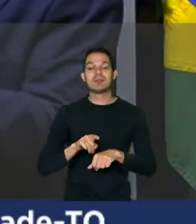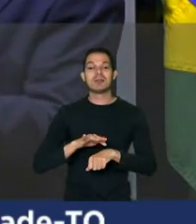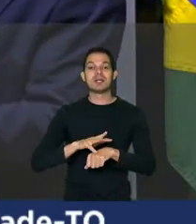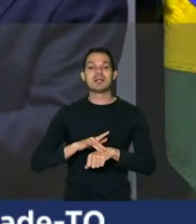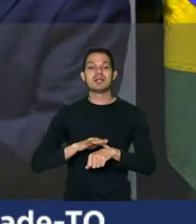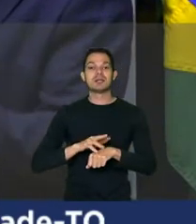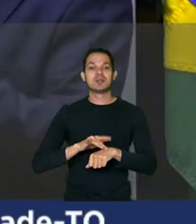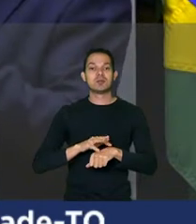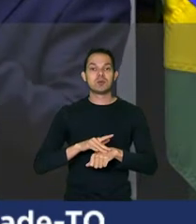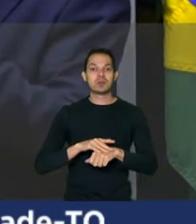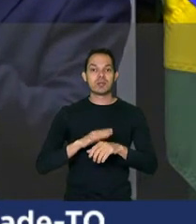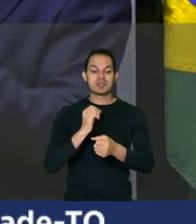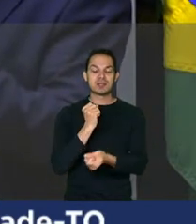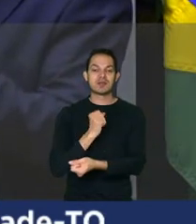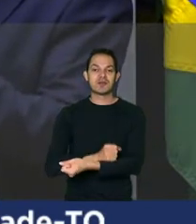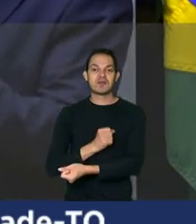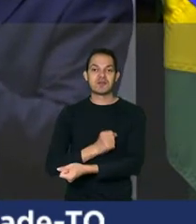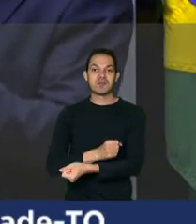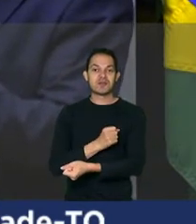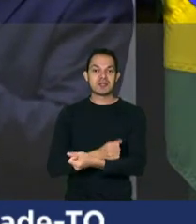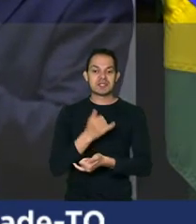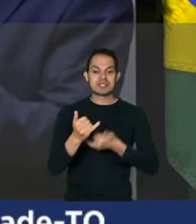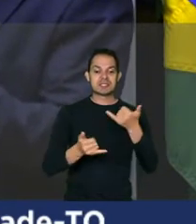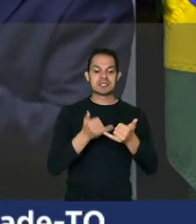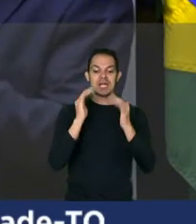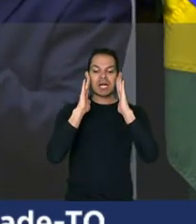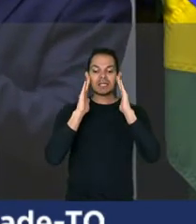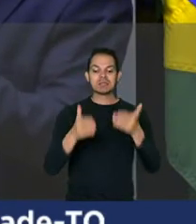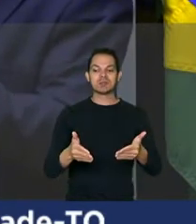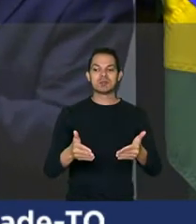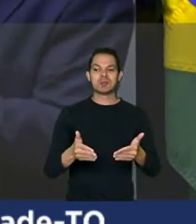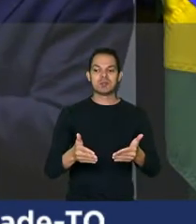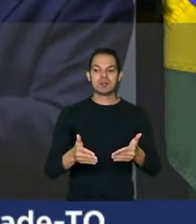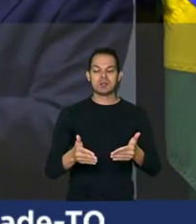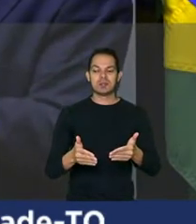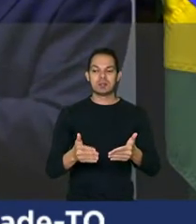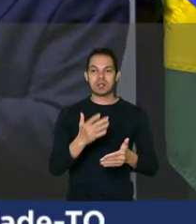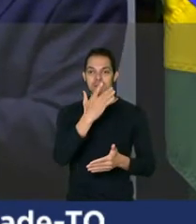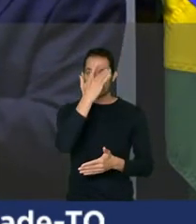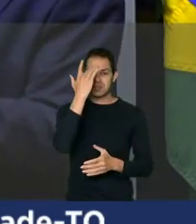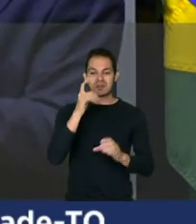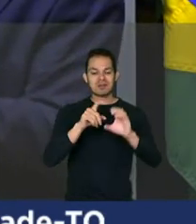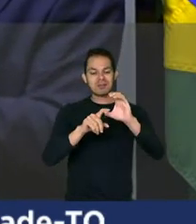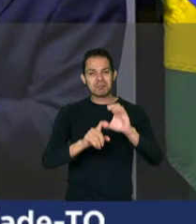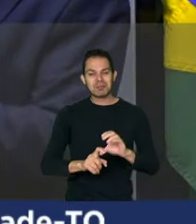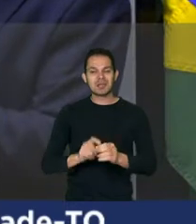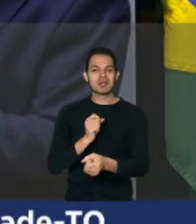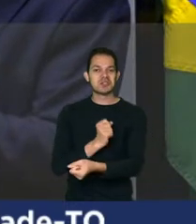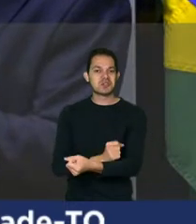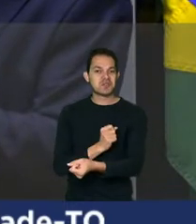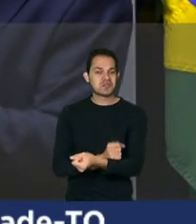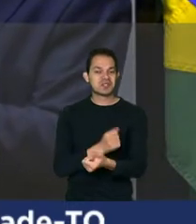PROBLEMAS QUE FICAM. ALÉM DO PROBLEMA DA DOENÇA, LUDOPATIA QUE O CIDADÃO JOGA COMO ALGUÉM DEPUTADO DA JOGATINA.